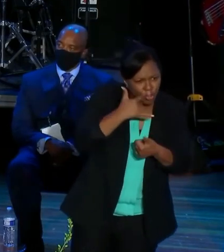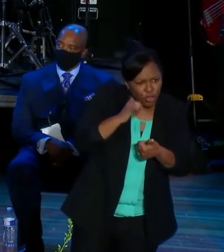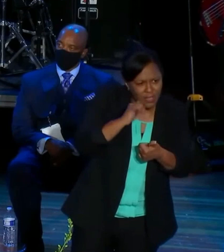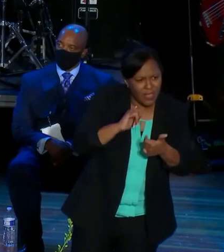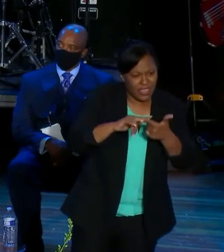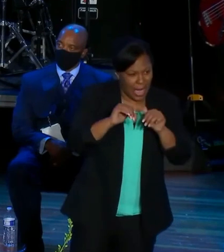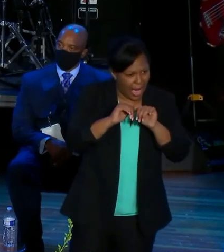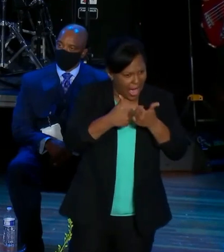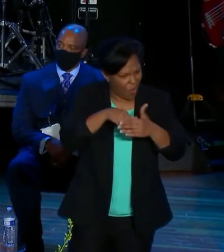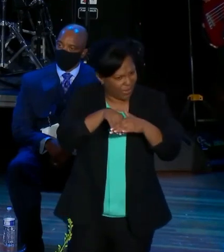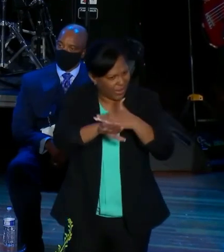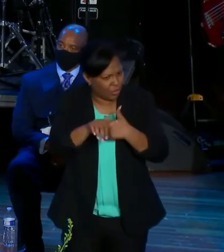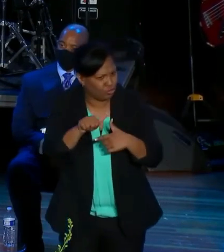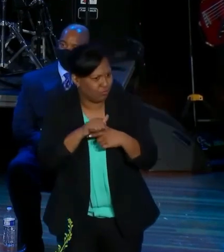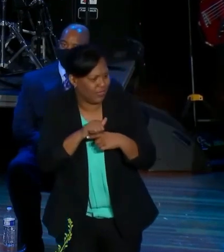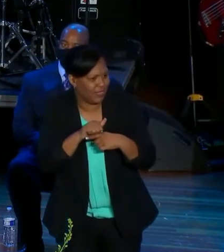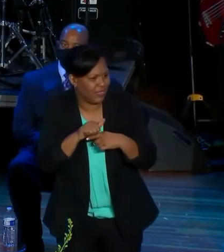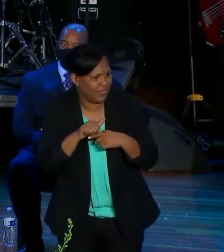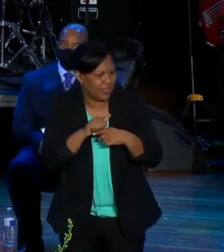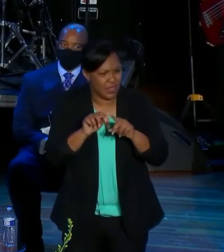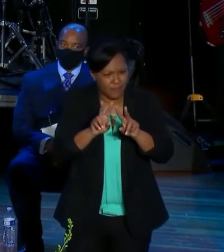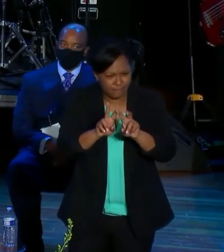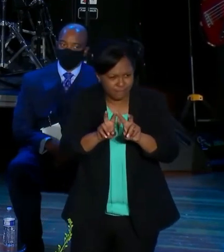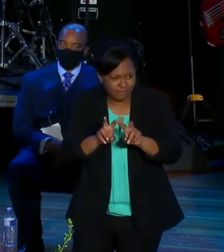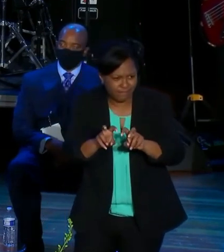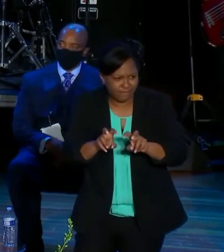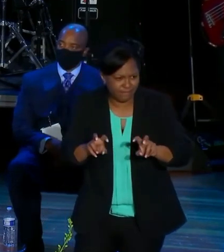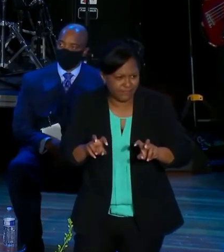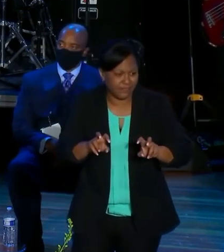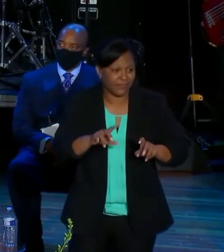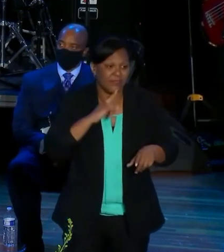Vi måste veta om det var de som stoppade dig, hur långt de drev förhöret ".